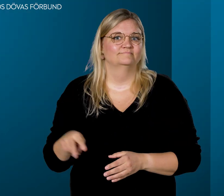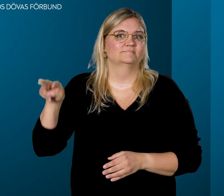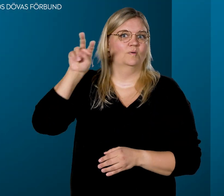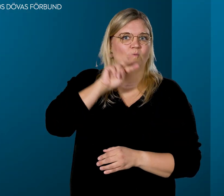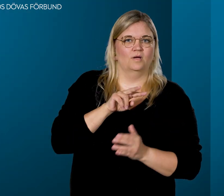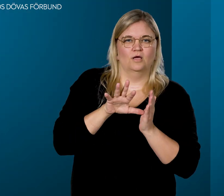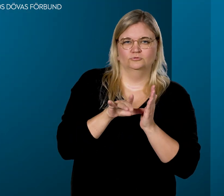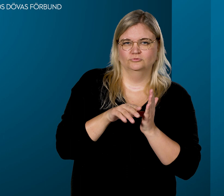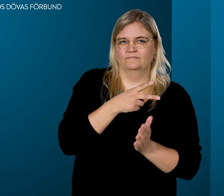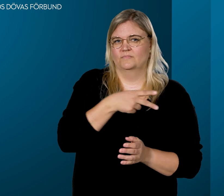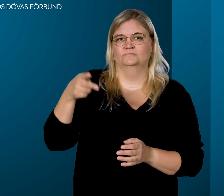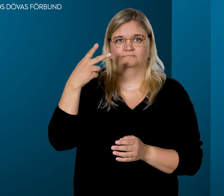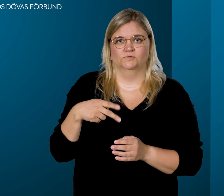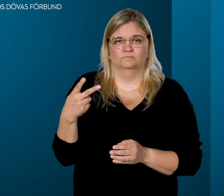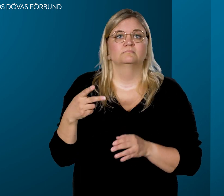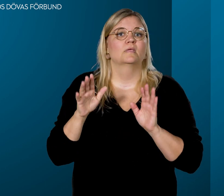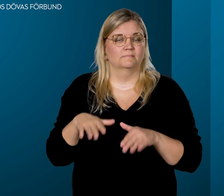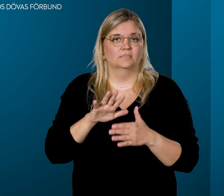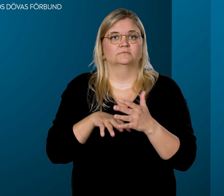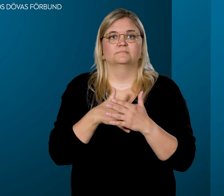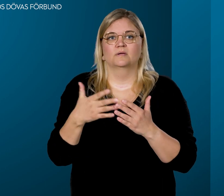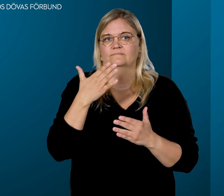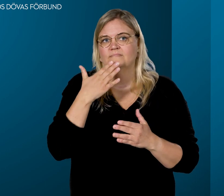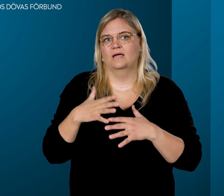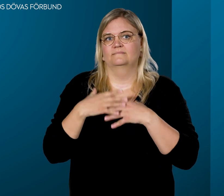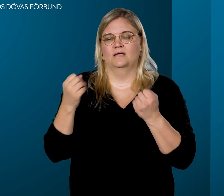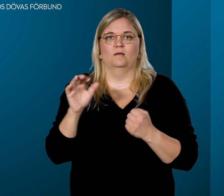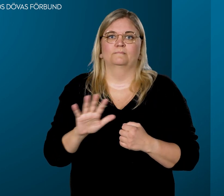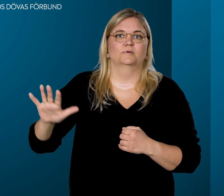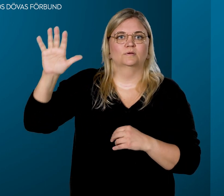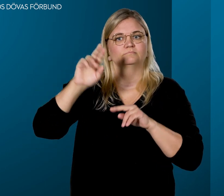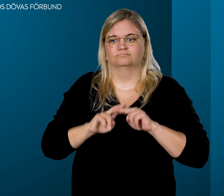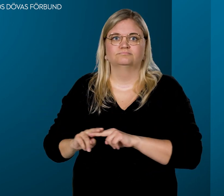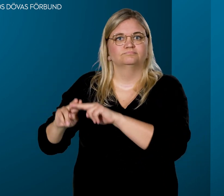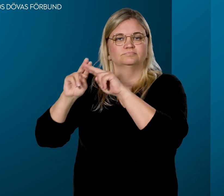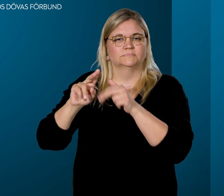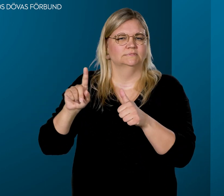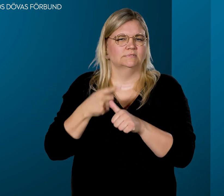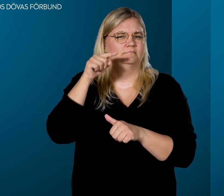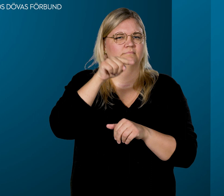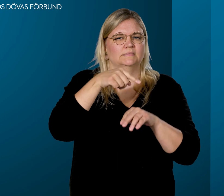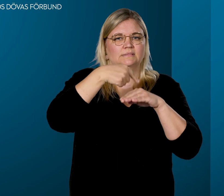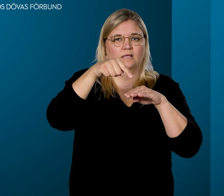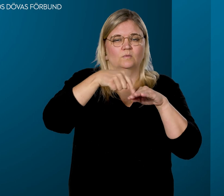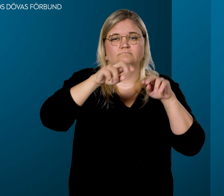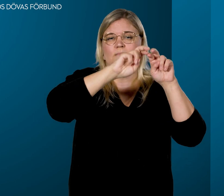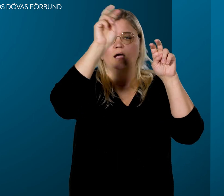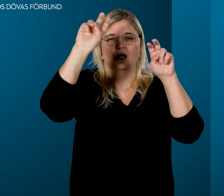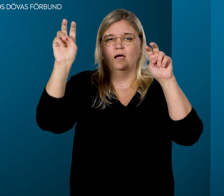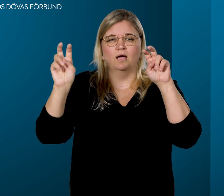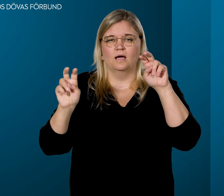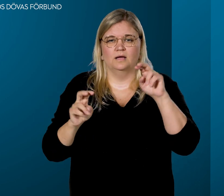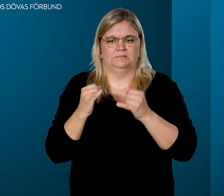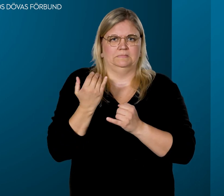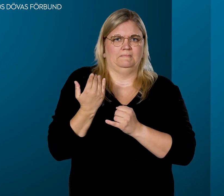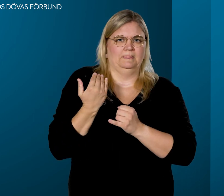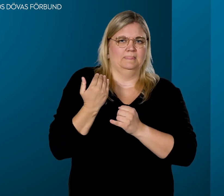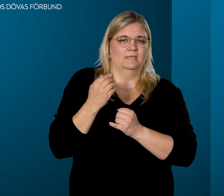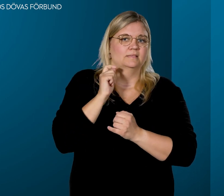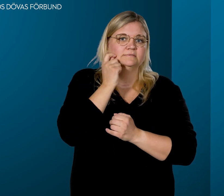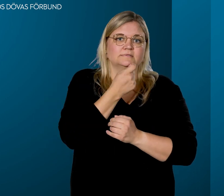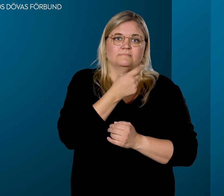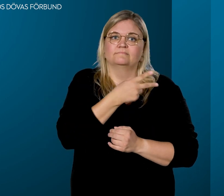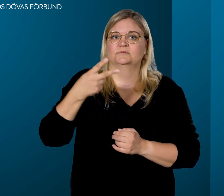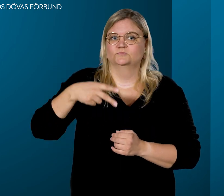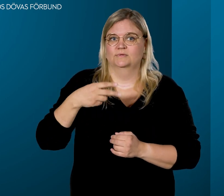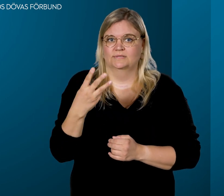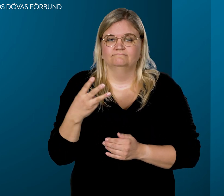Turnén Teckenspråkiga i välfärdsområdena startade i Seinäjoki hösten 2022.